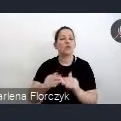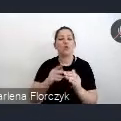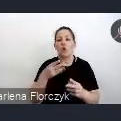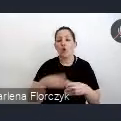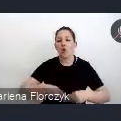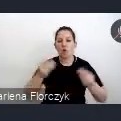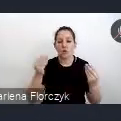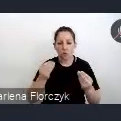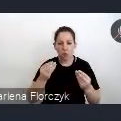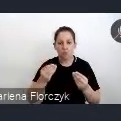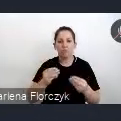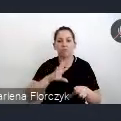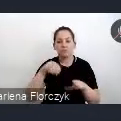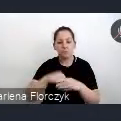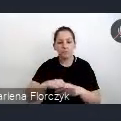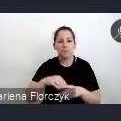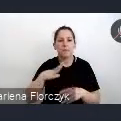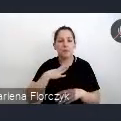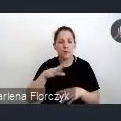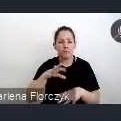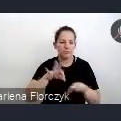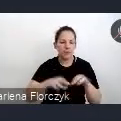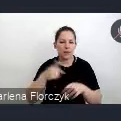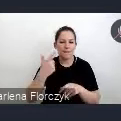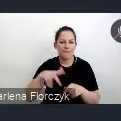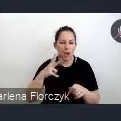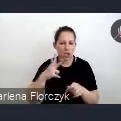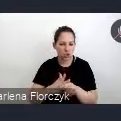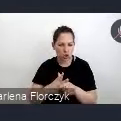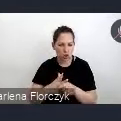które wprowadzone zostały Agendą 2030 przez ONZ